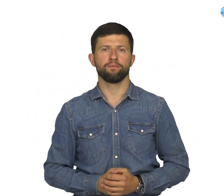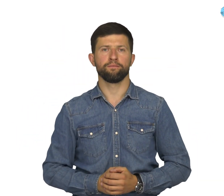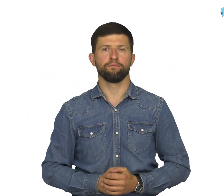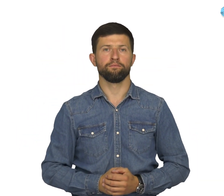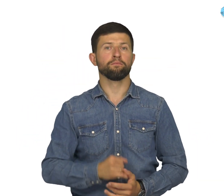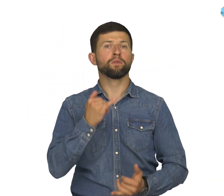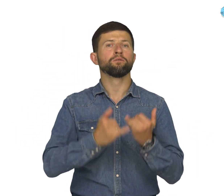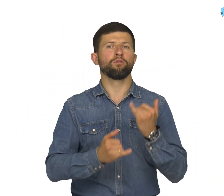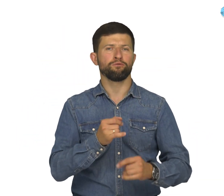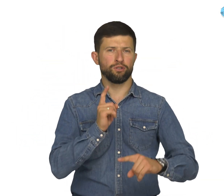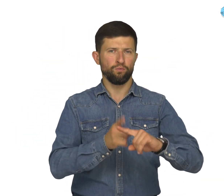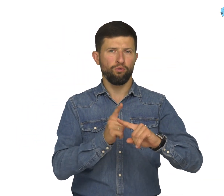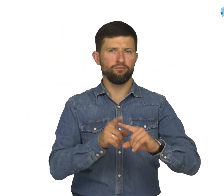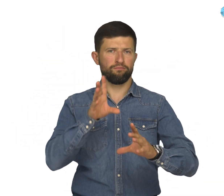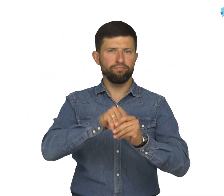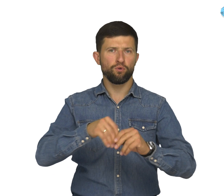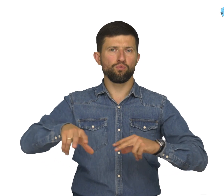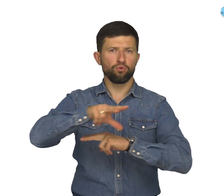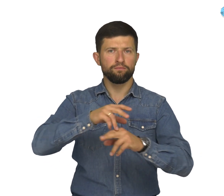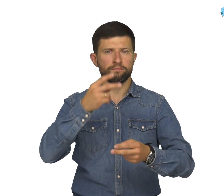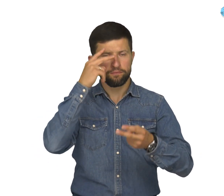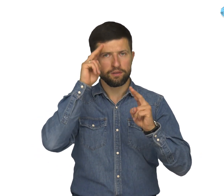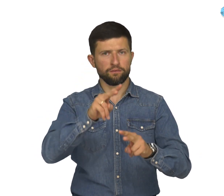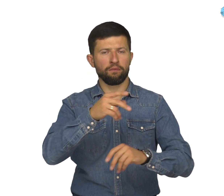jeżeli członkowi rodziny przysługuje